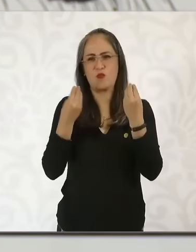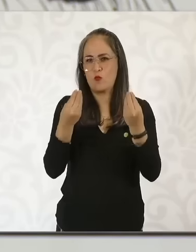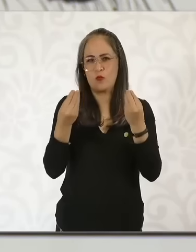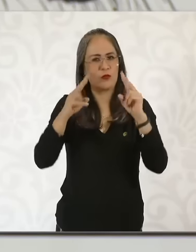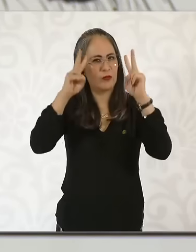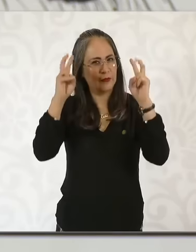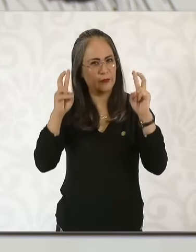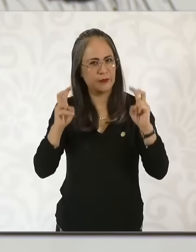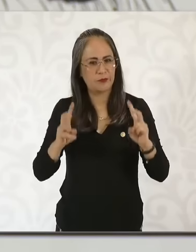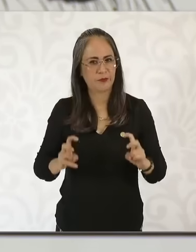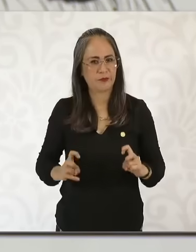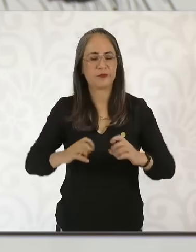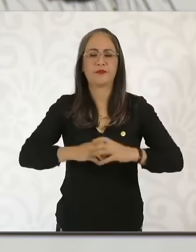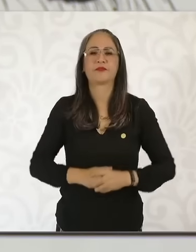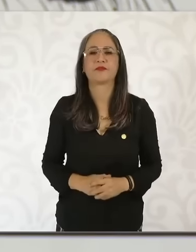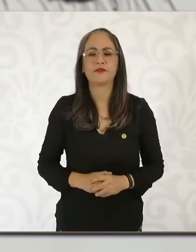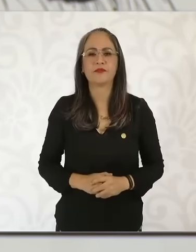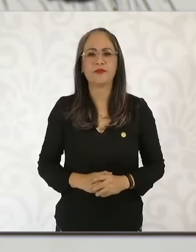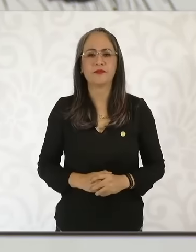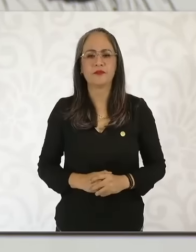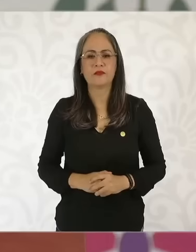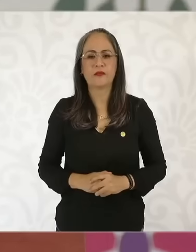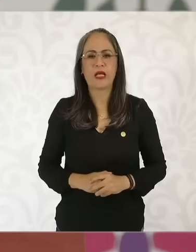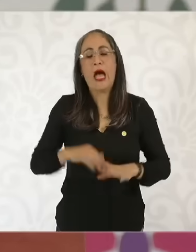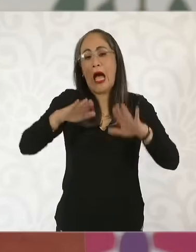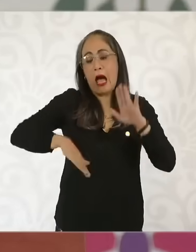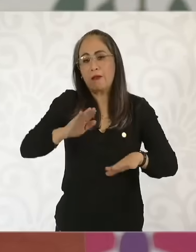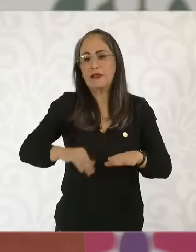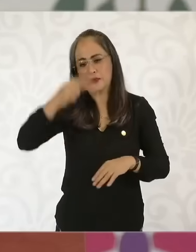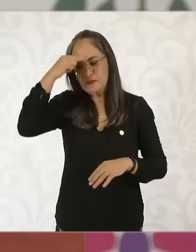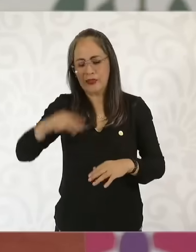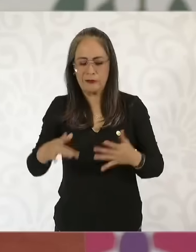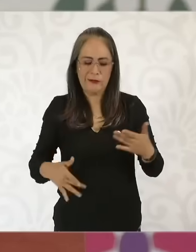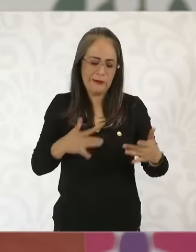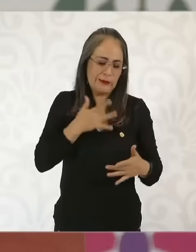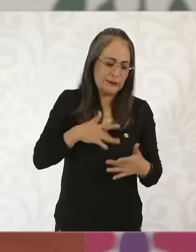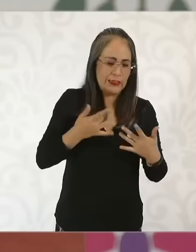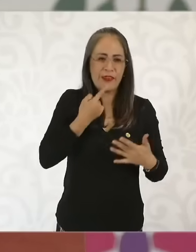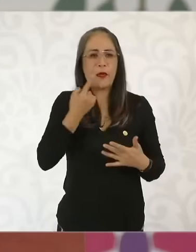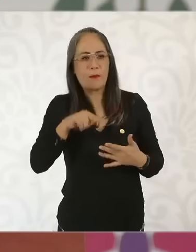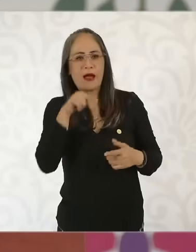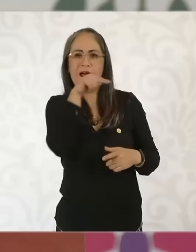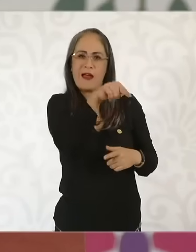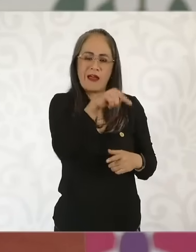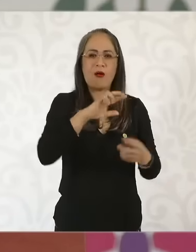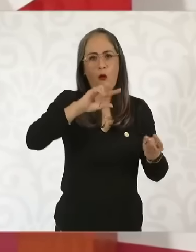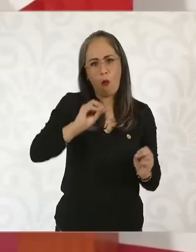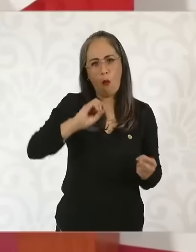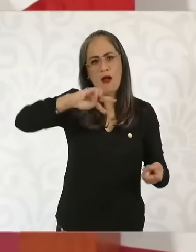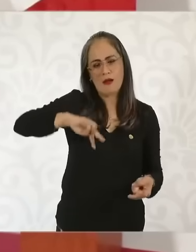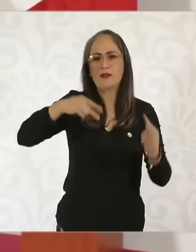Entonces, en siempre hay o quejas de México o quejas de Estados Unidos hacia México. Eh,